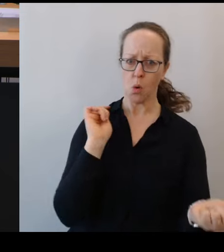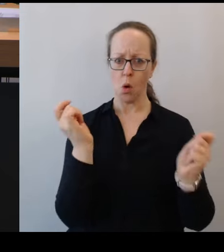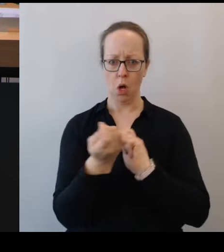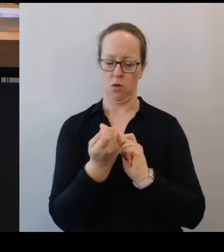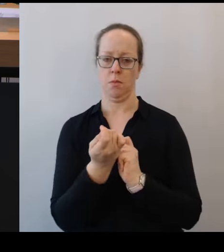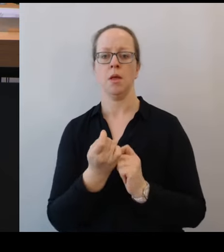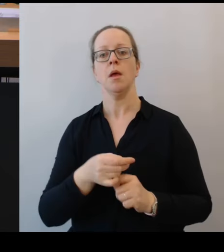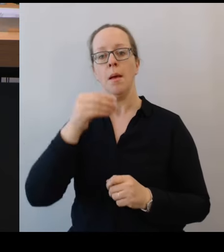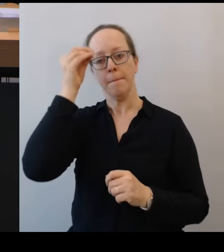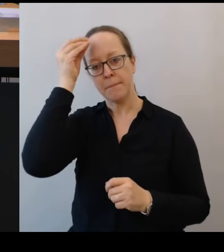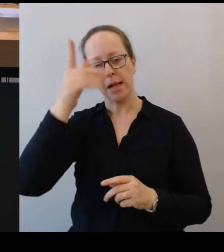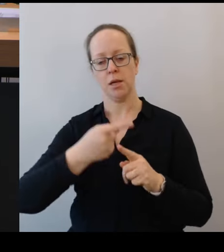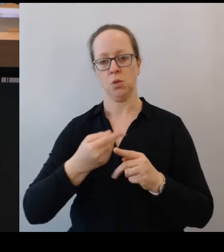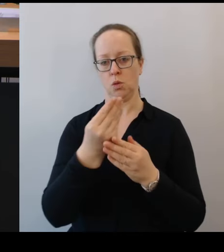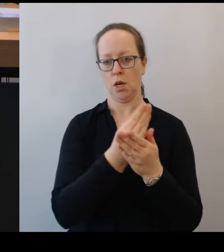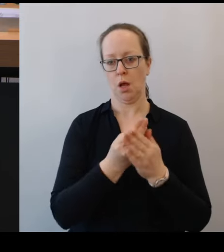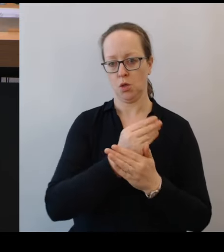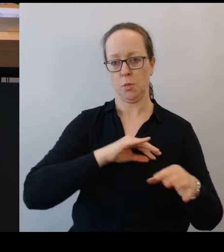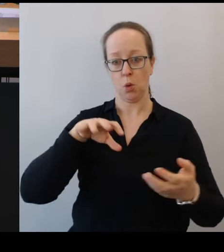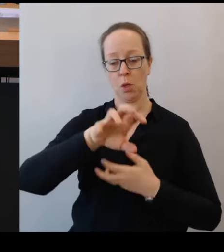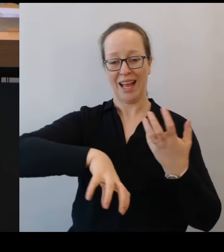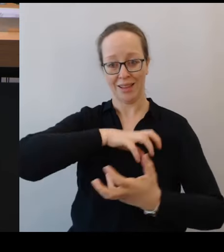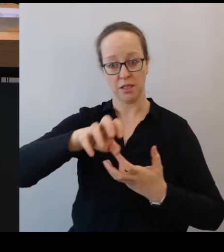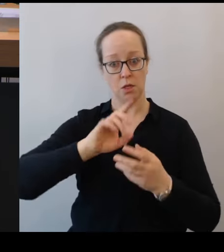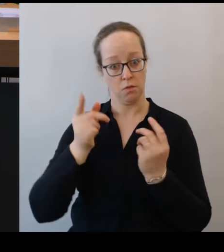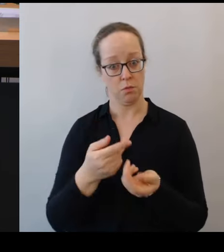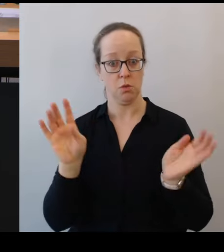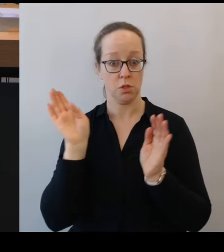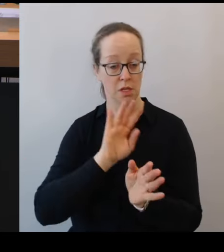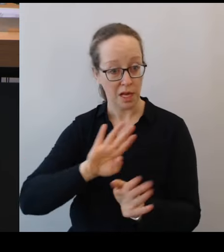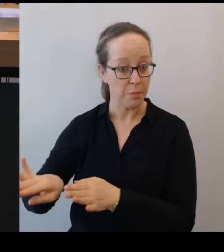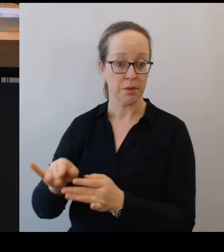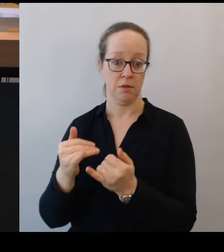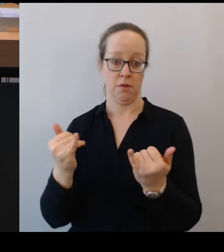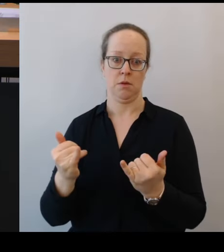hier in Berlin will ich jetzt gar nicht erwähnen. Aber auch da muss dringend was passieren.